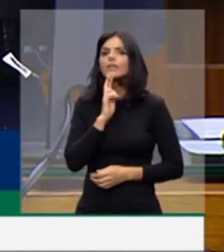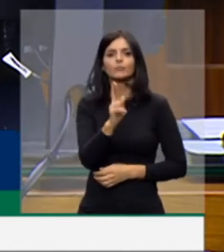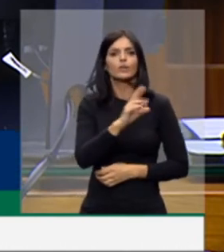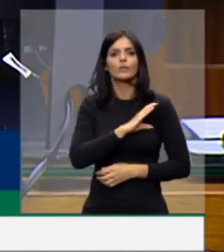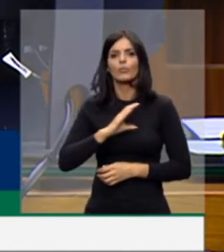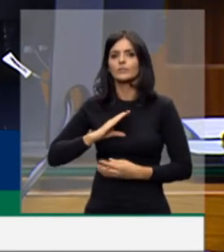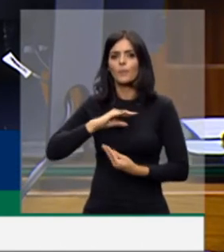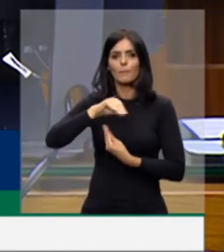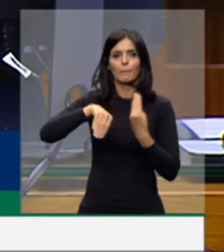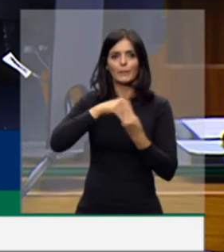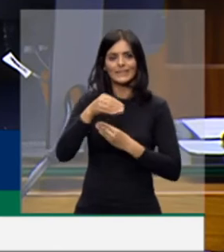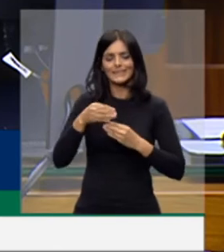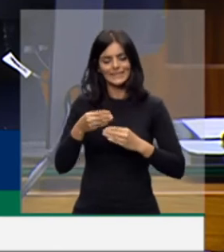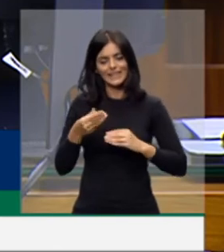NUCLEAR, NÚCLEO BRÁS, EQUIPAMENTOS PESADOS E DÁ